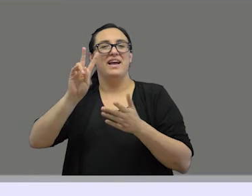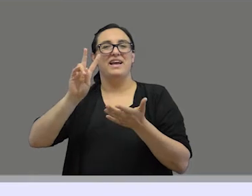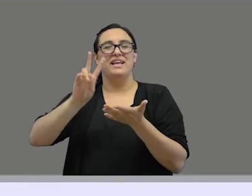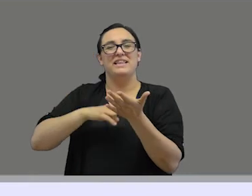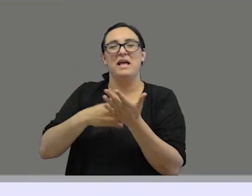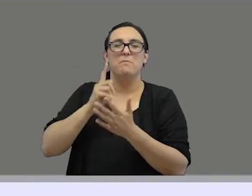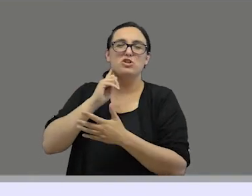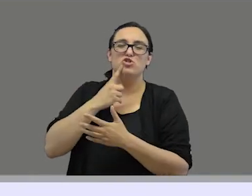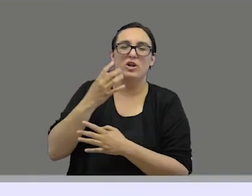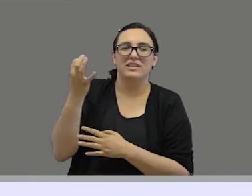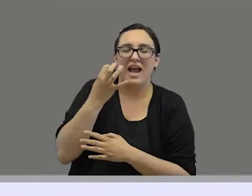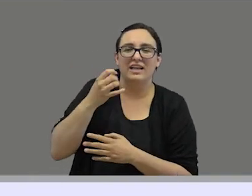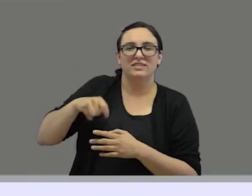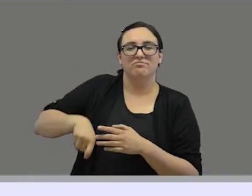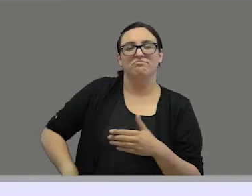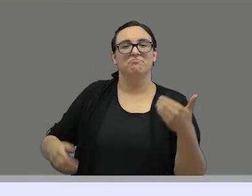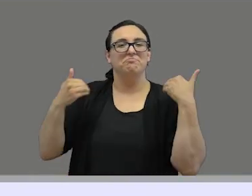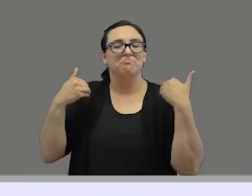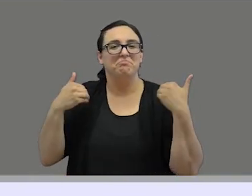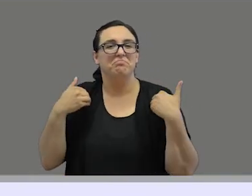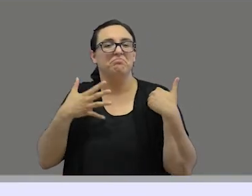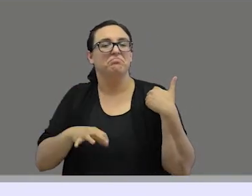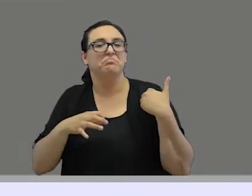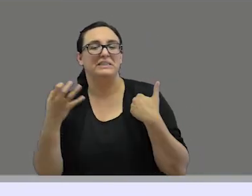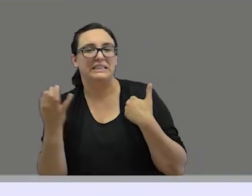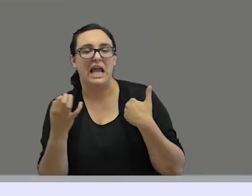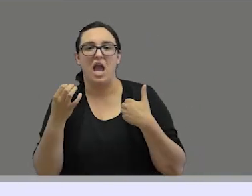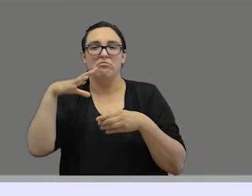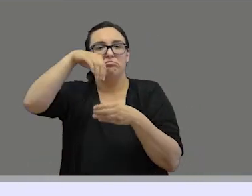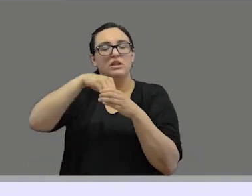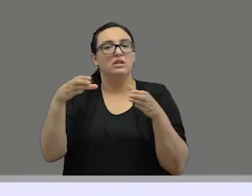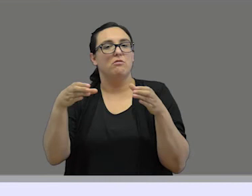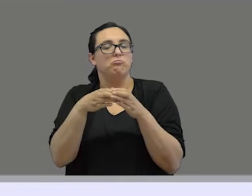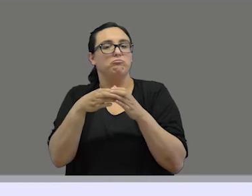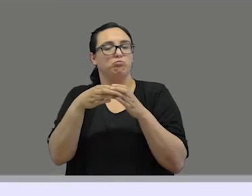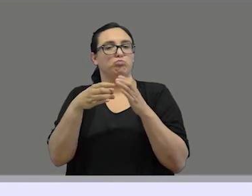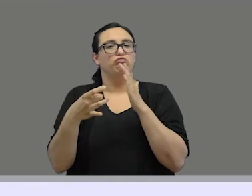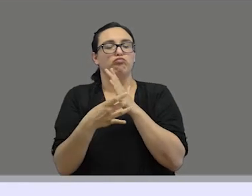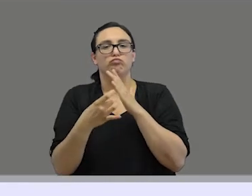und auch, welche verschiedenen Dienstleistungen sie in hoher Standardqualität entwickeln können.